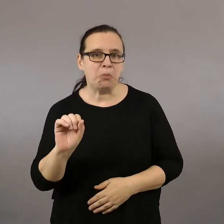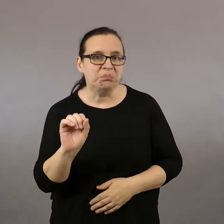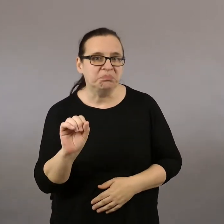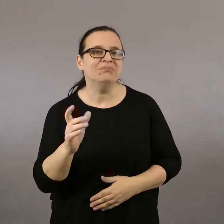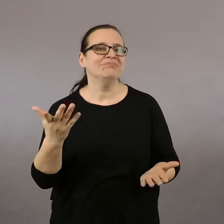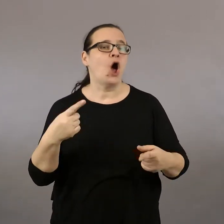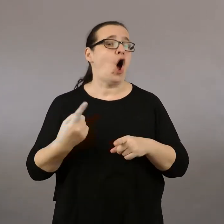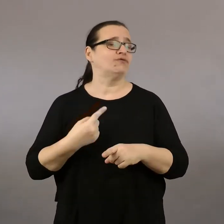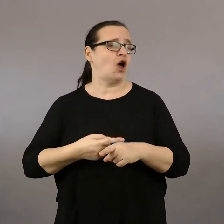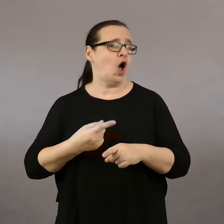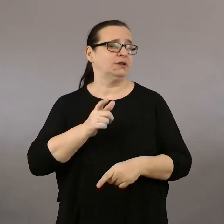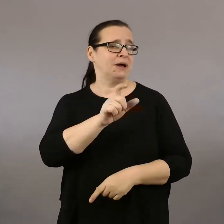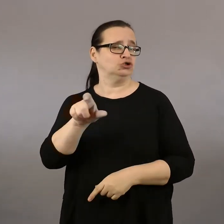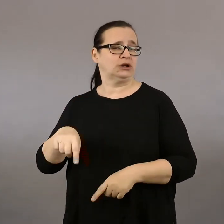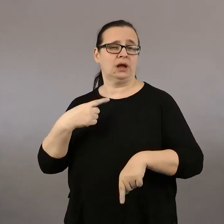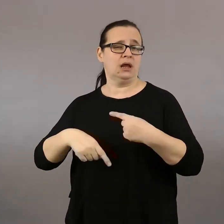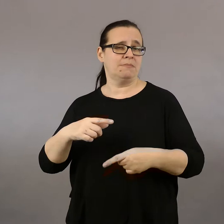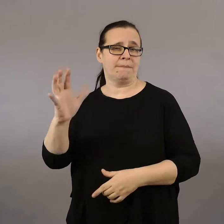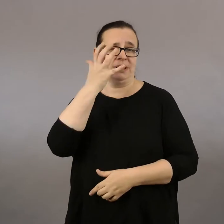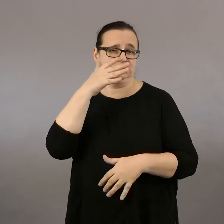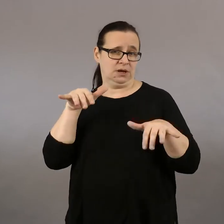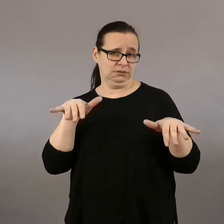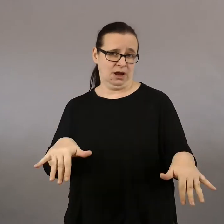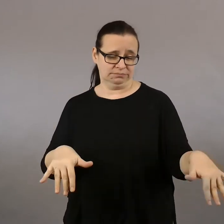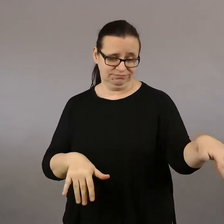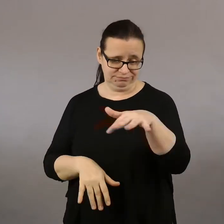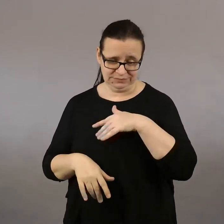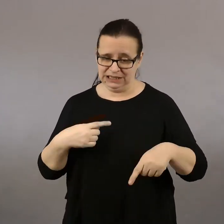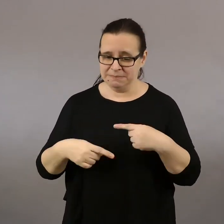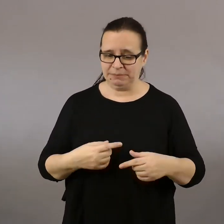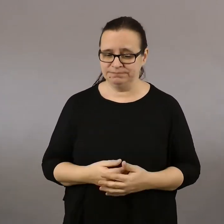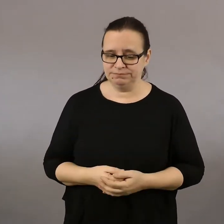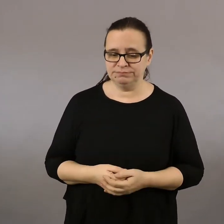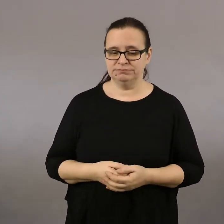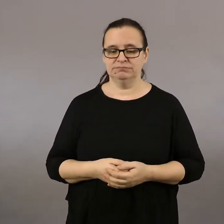Und trotzdem haben Menschen im Alltag eine versteckte Maske, spielen eine Rolle